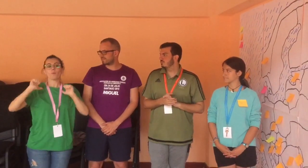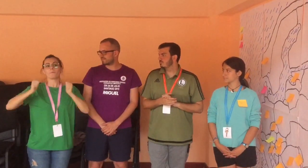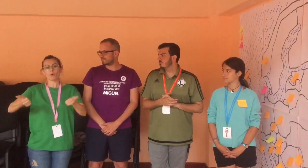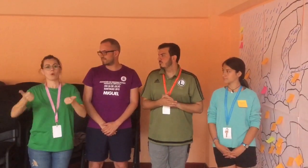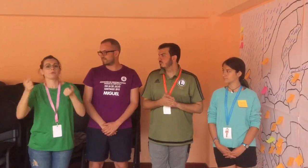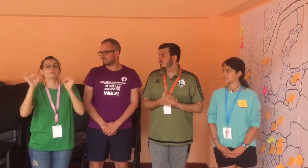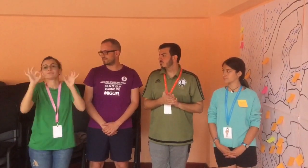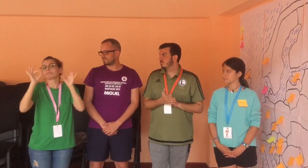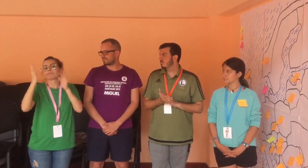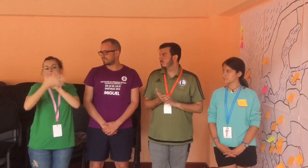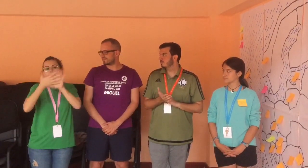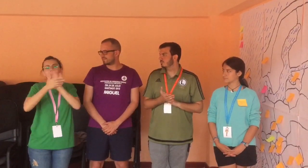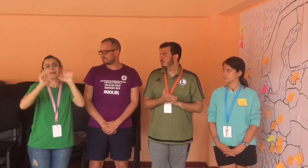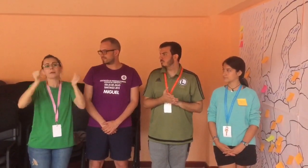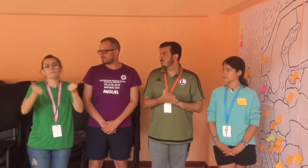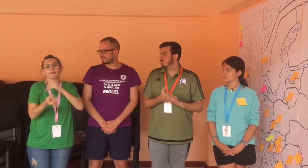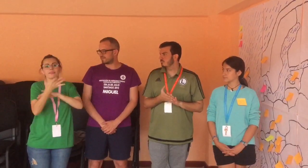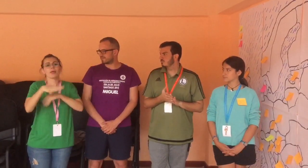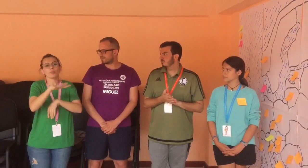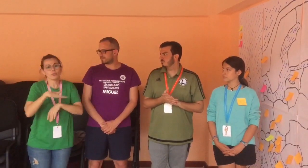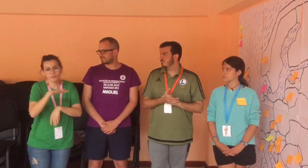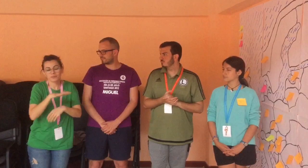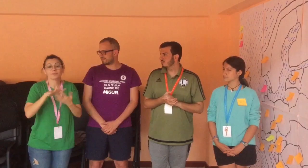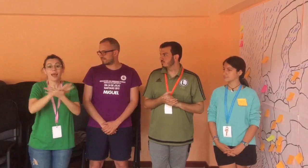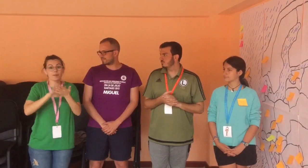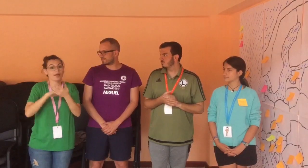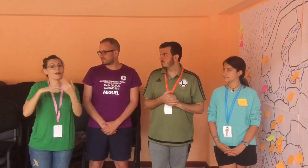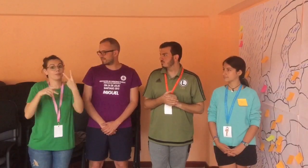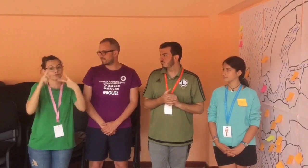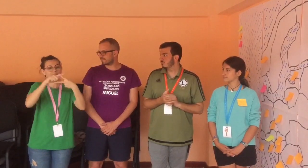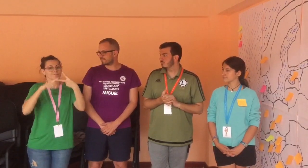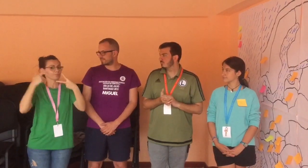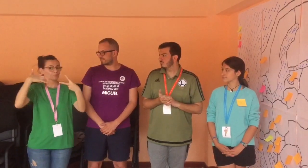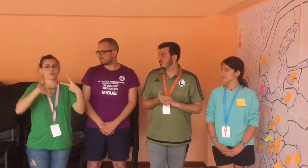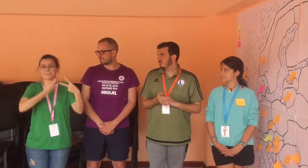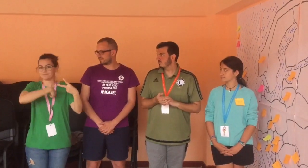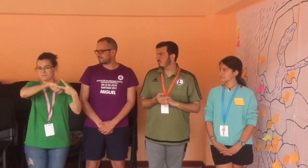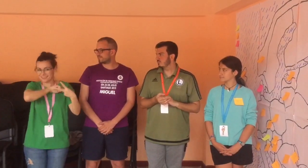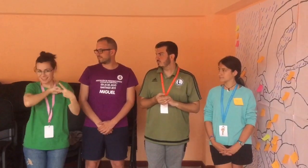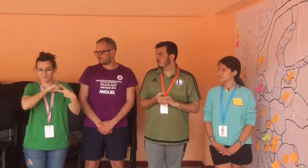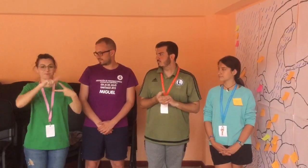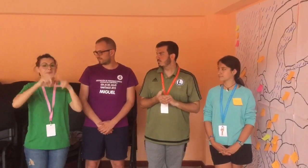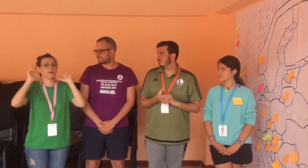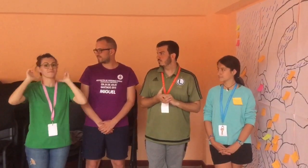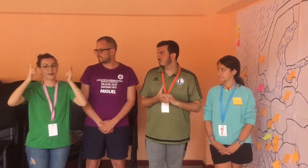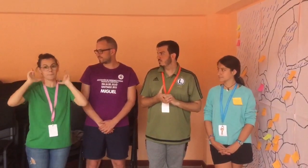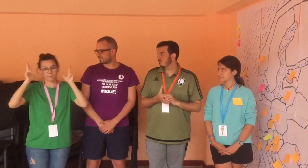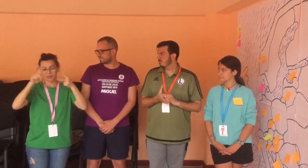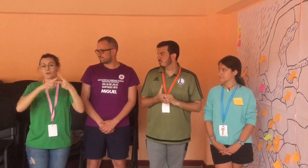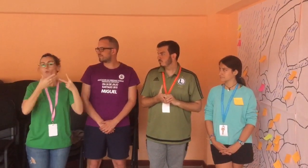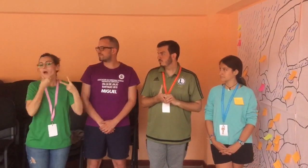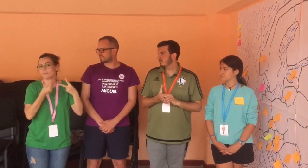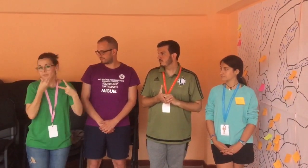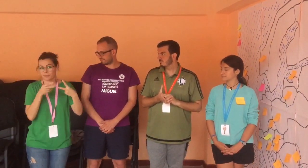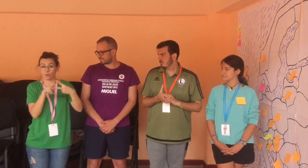al abordar el origen de las lenguas de signos, han destacado dos personas, y son de ¡España! A través de Ponce y Bonet.